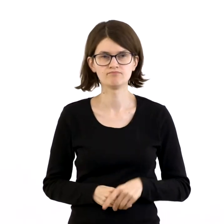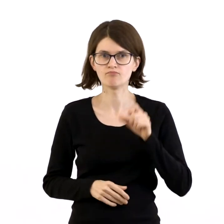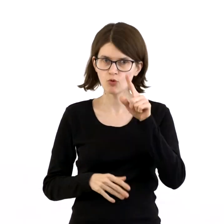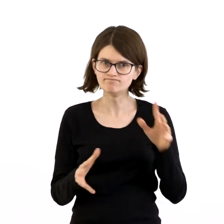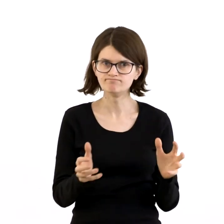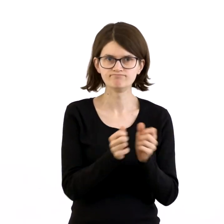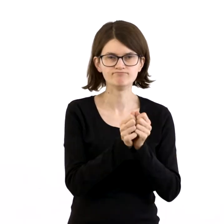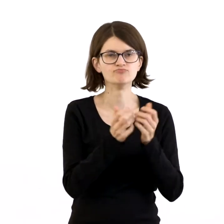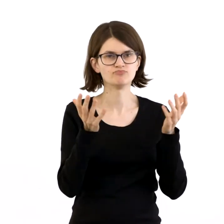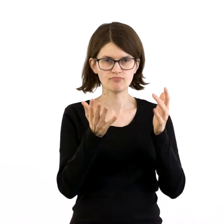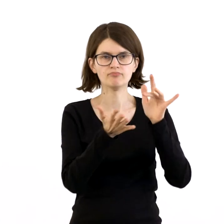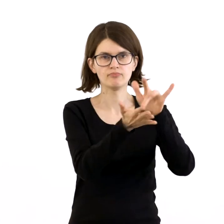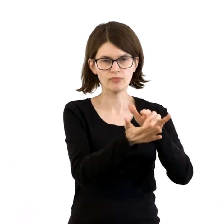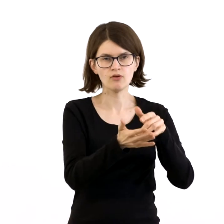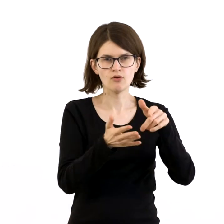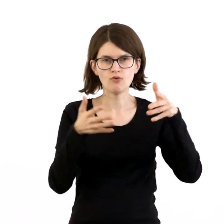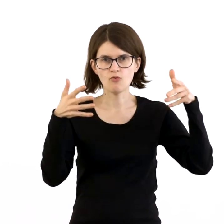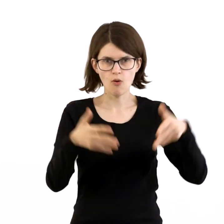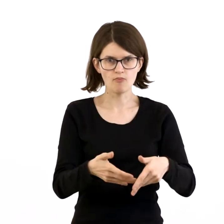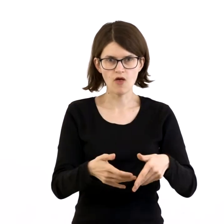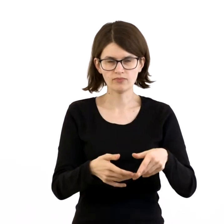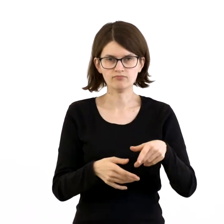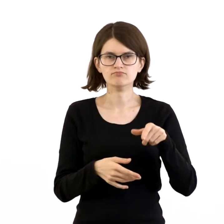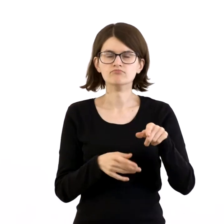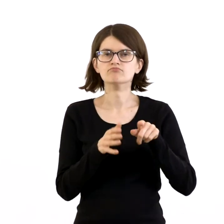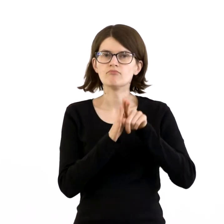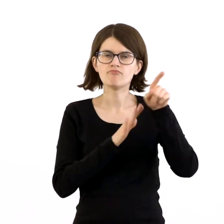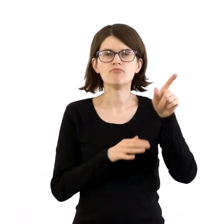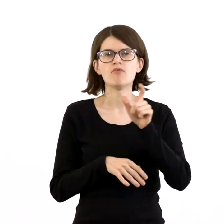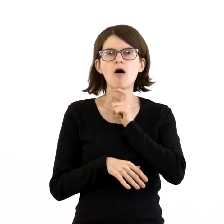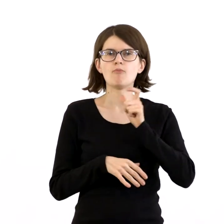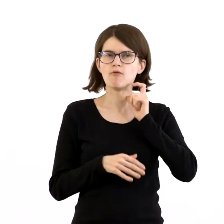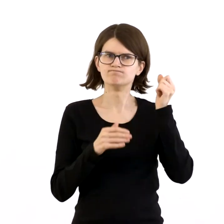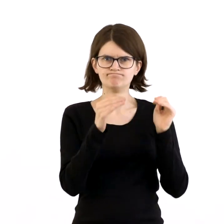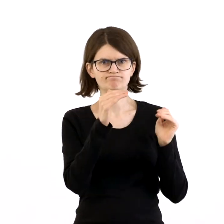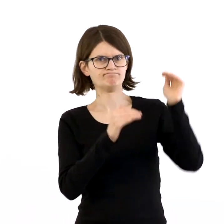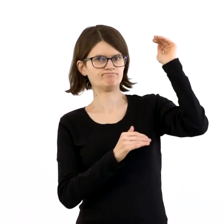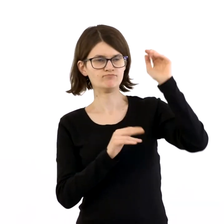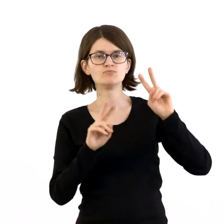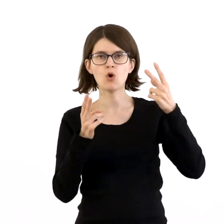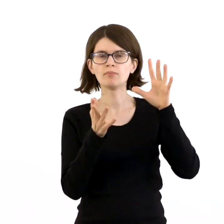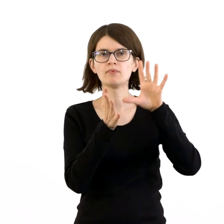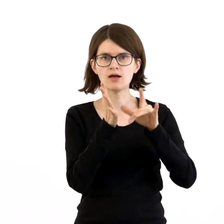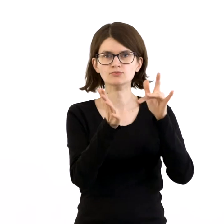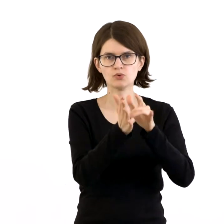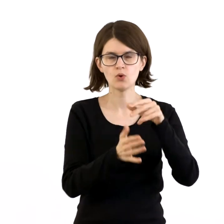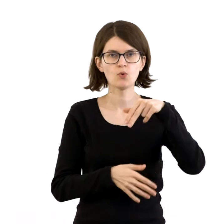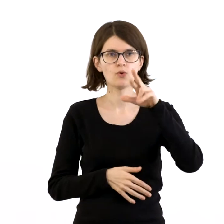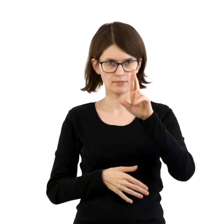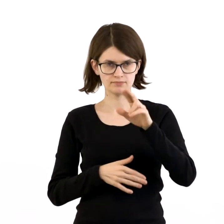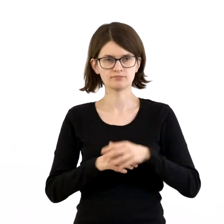Szczególnym znaleziskiem jest grobowiec dostojników z UR